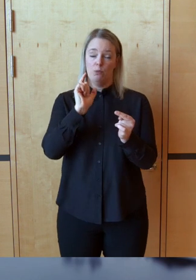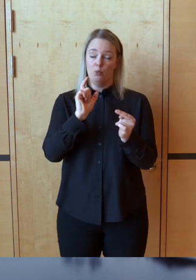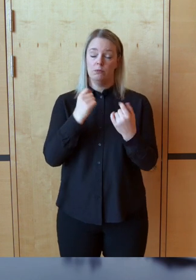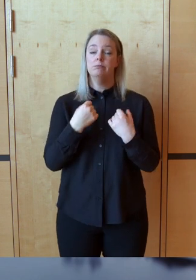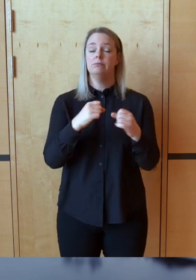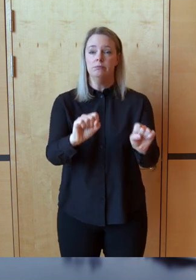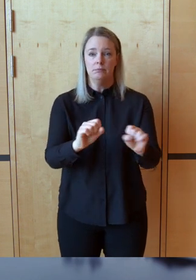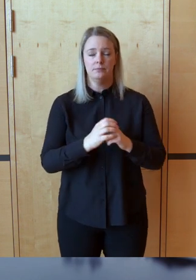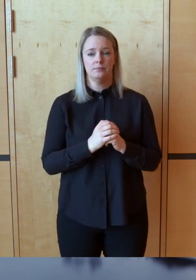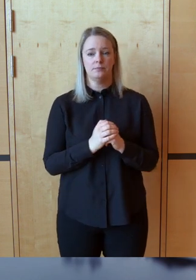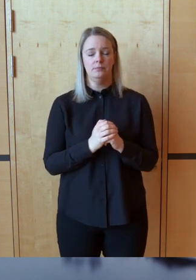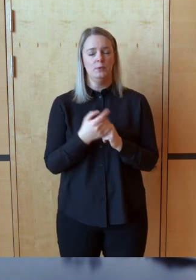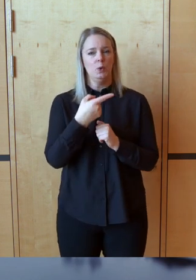Bevisa att de har inte varit